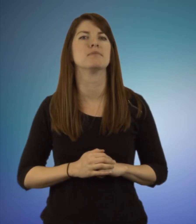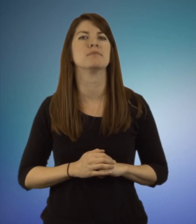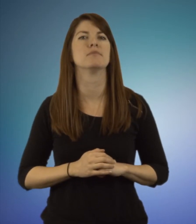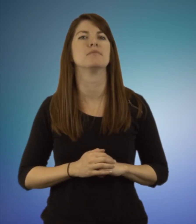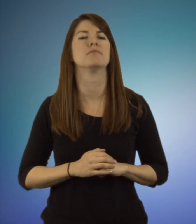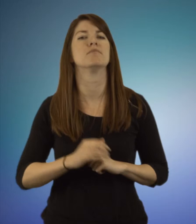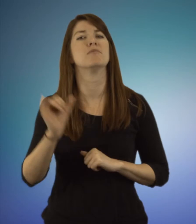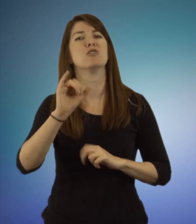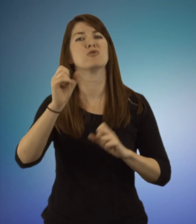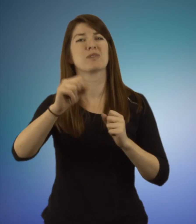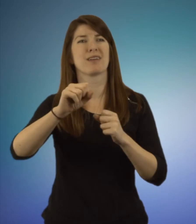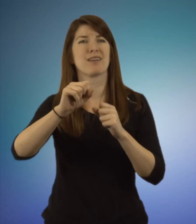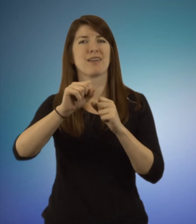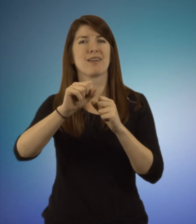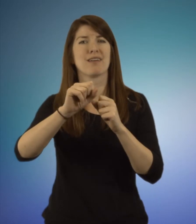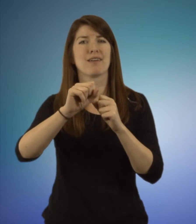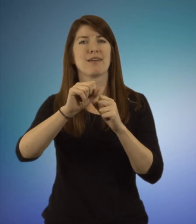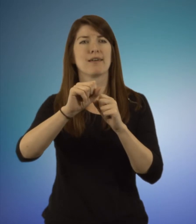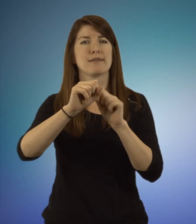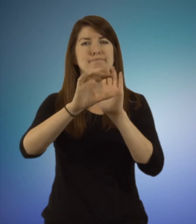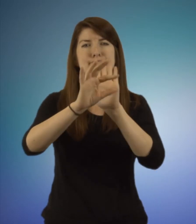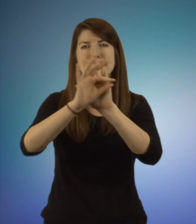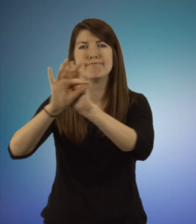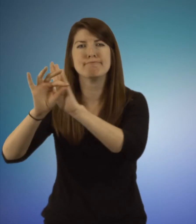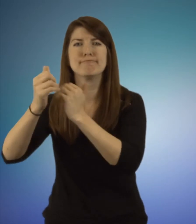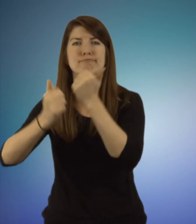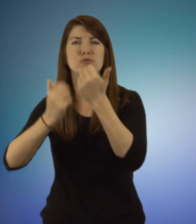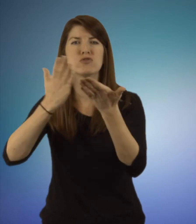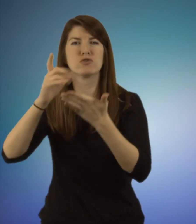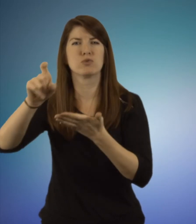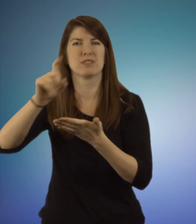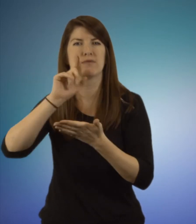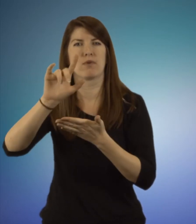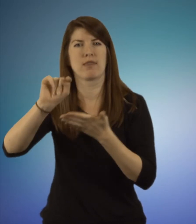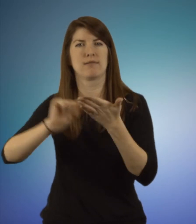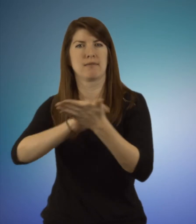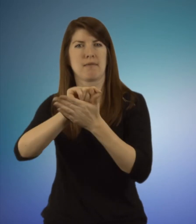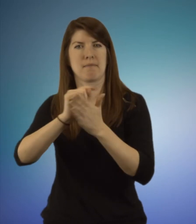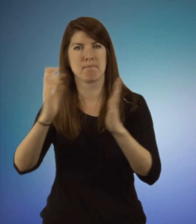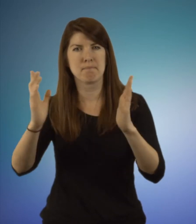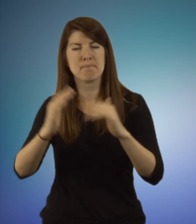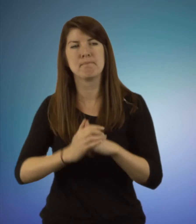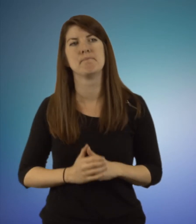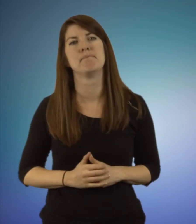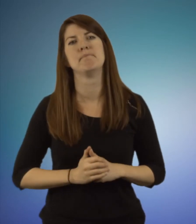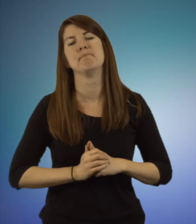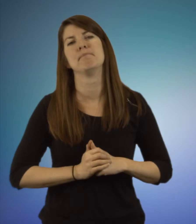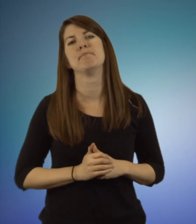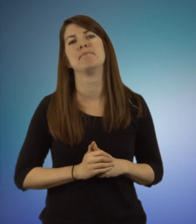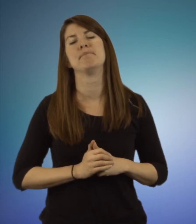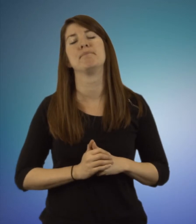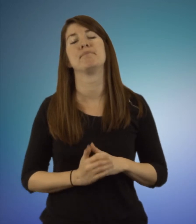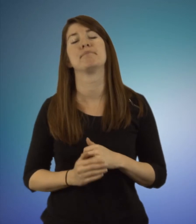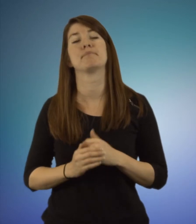Para un niño entre los 27 y 35 meses, es importante la notificación a la escuela local de